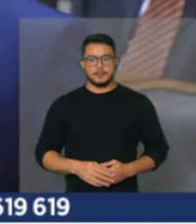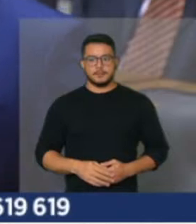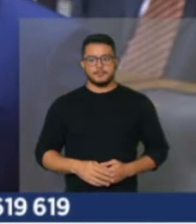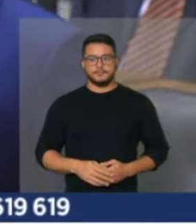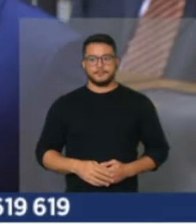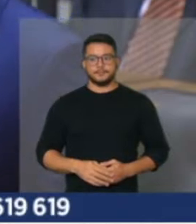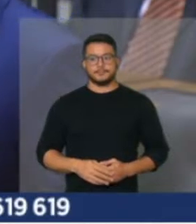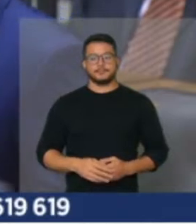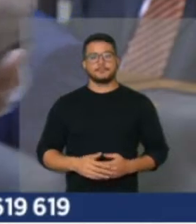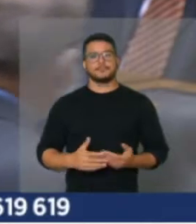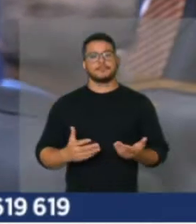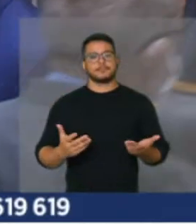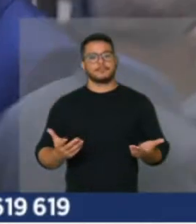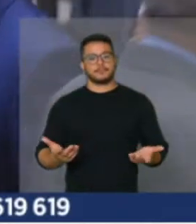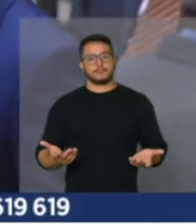NESTA CASA, GOVERNO FEDERAL, GOVERNO ESTADUAL E OS MUNICÍ